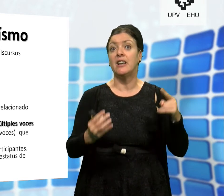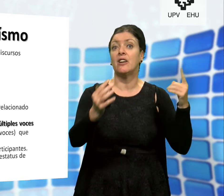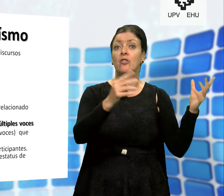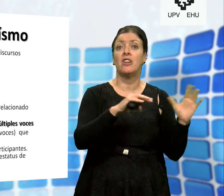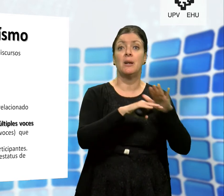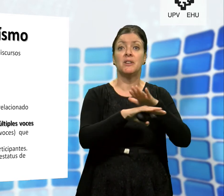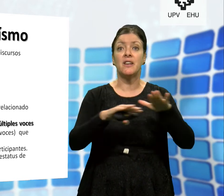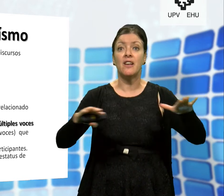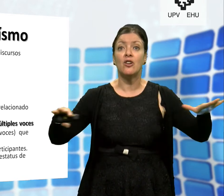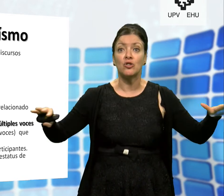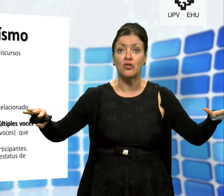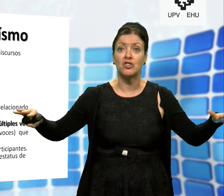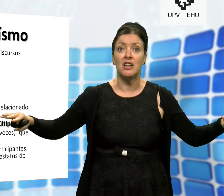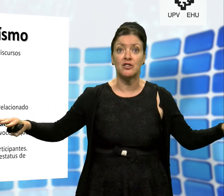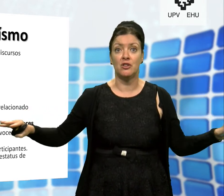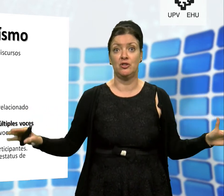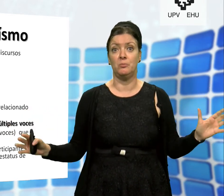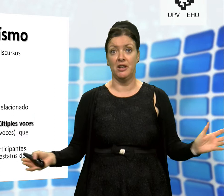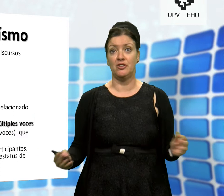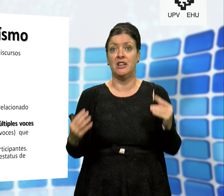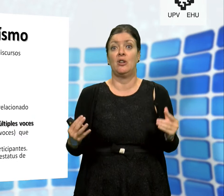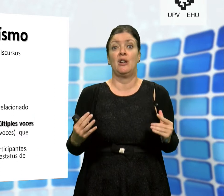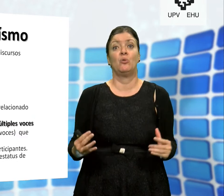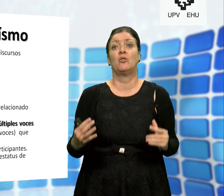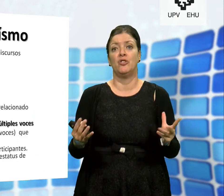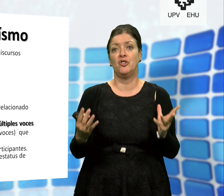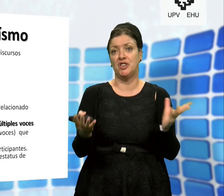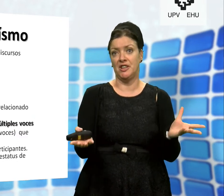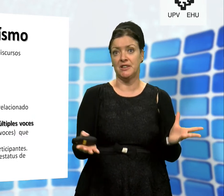reconocer la presencia de los otros y las otras dominados e interactuar con ellos y ellas.